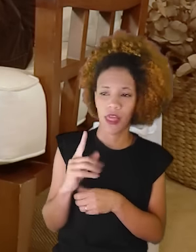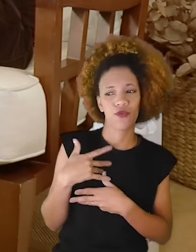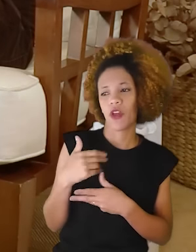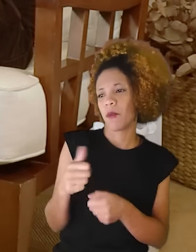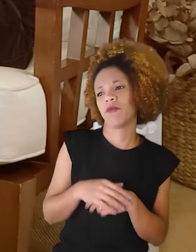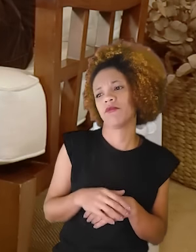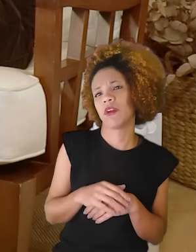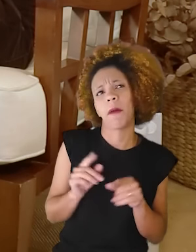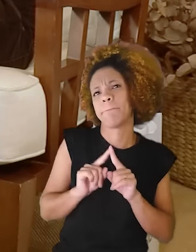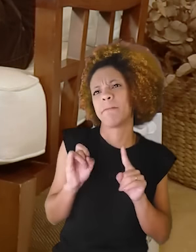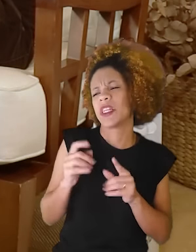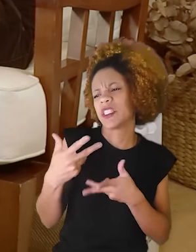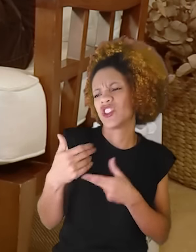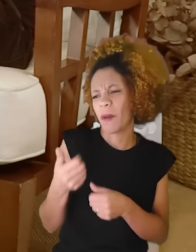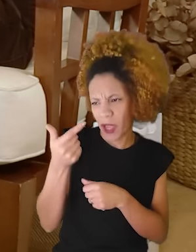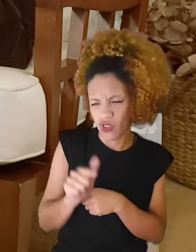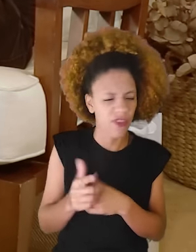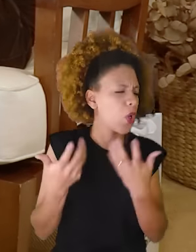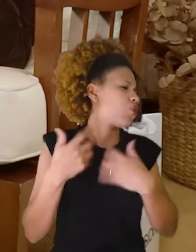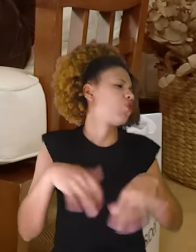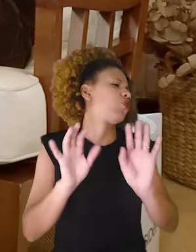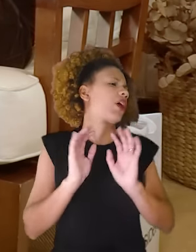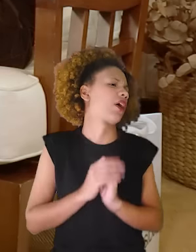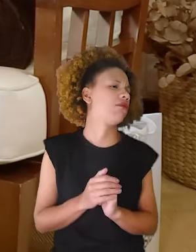chamou cham mas também chamar não vou mais não mané eu já per já perdi a vontade também nessa